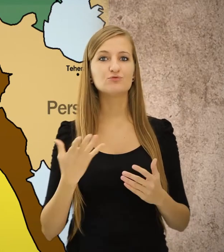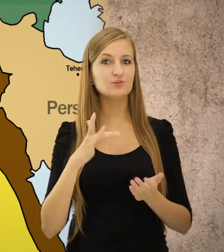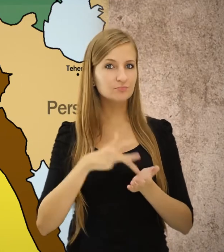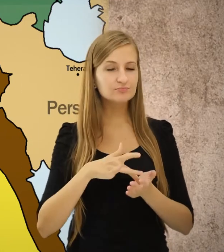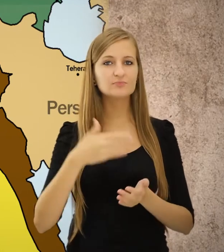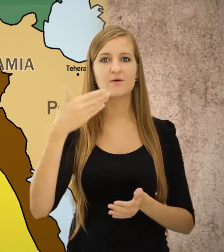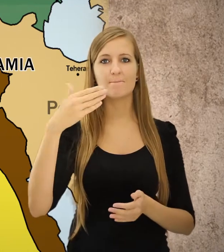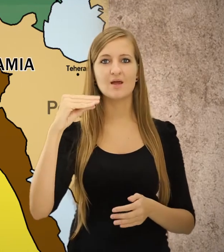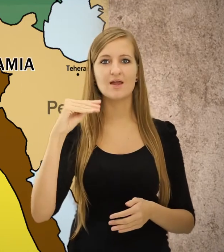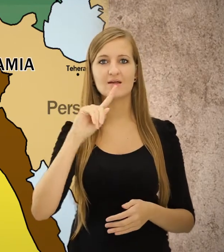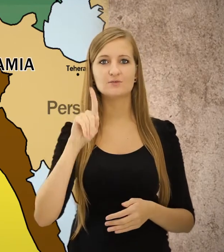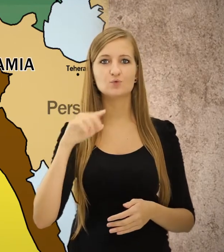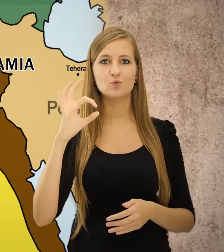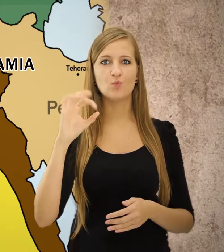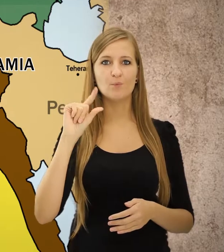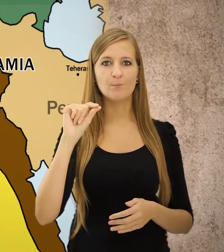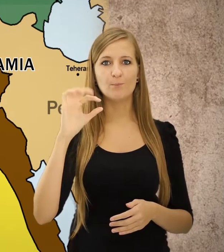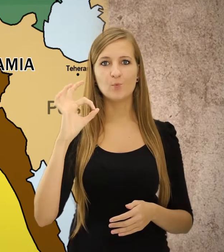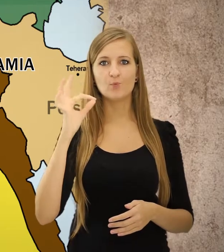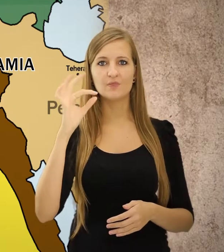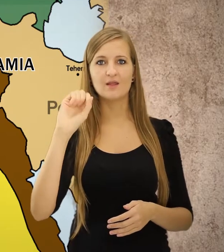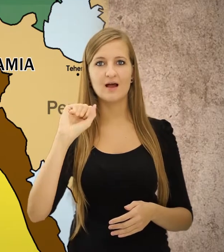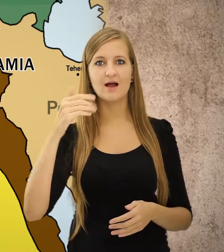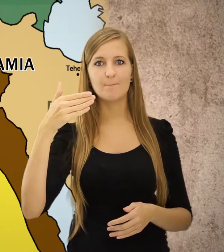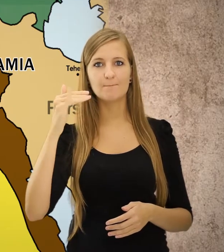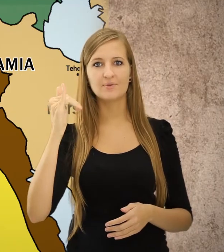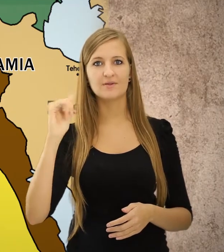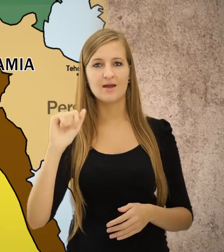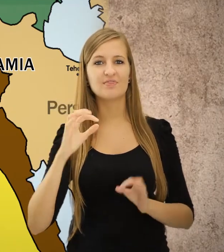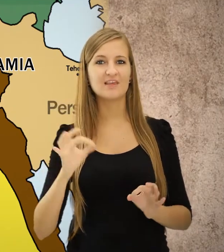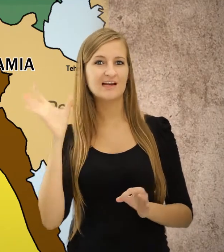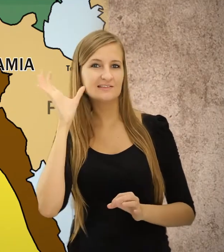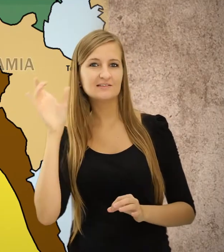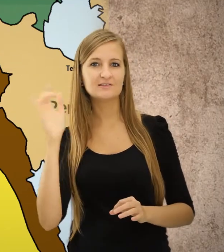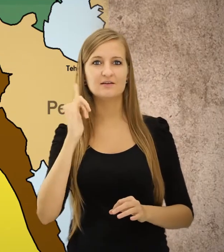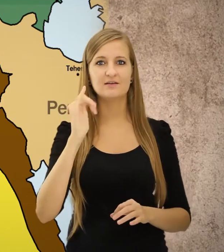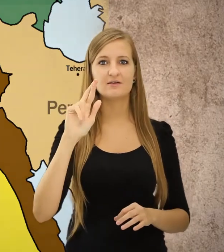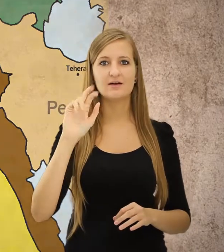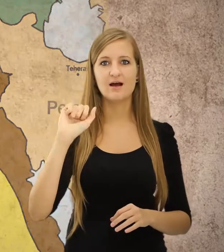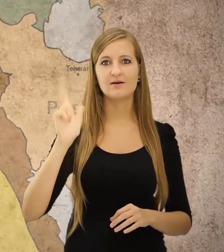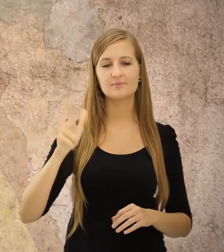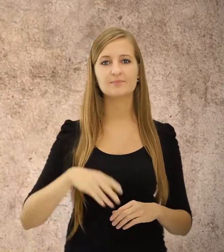w Mezopotamii (dzisiejszy Irak).